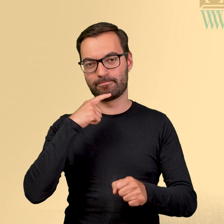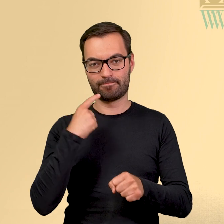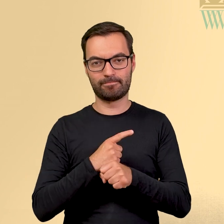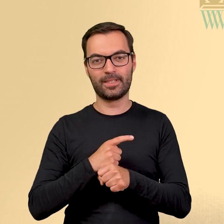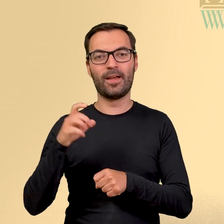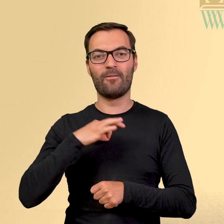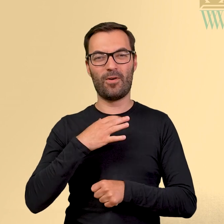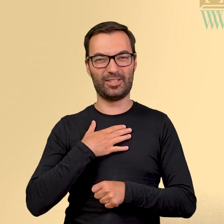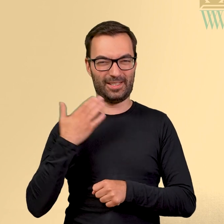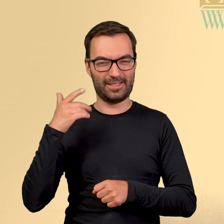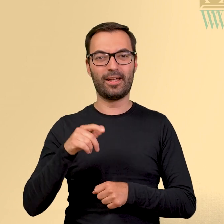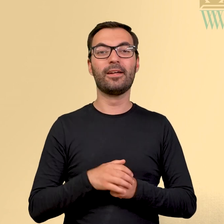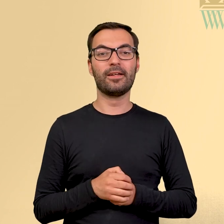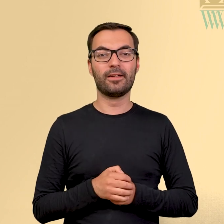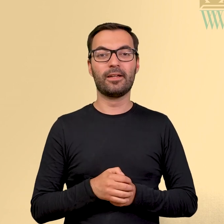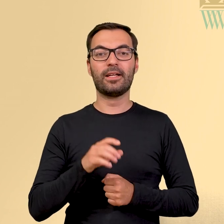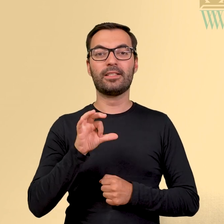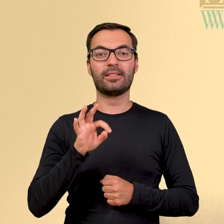udostępnił społeczeństwu ówczesny właściciel pałacu -